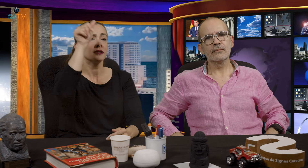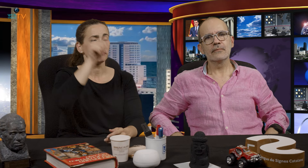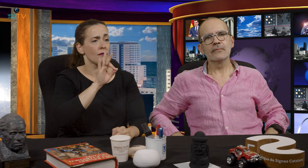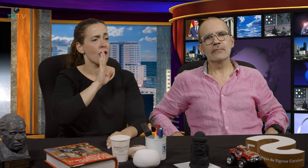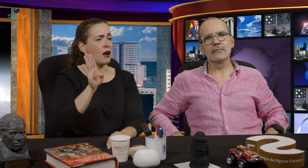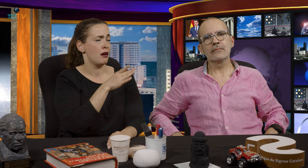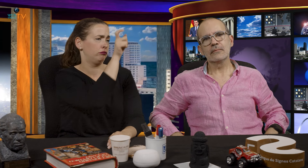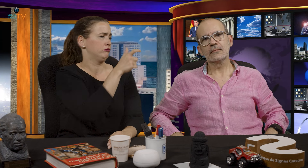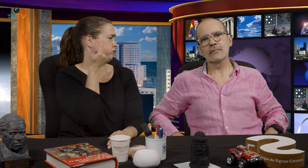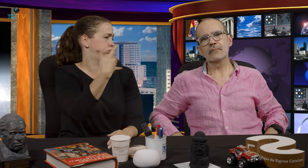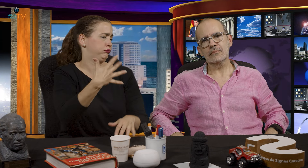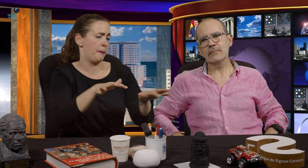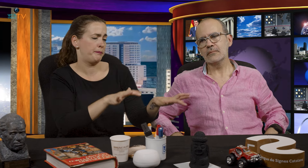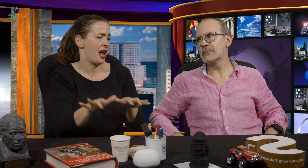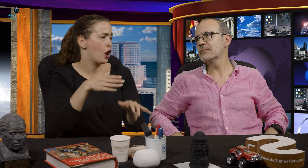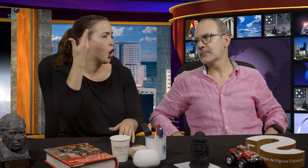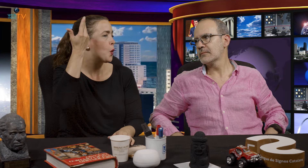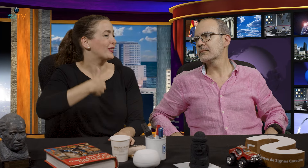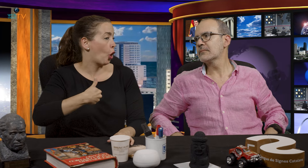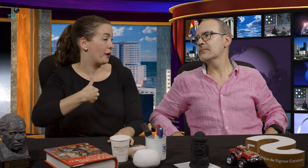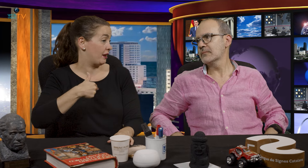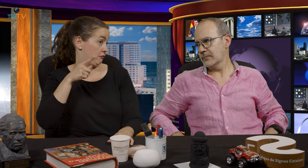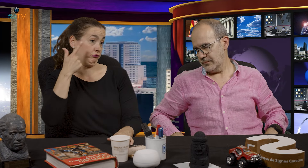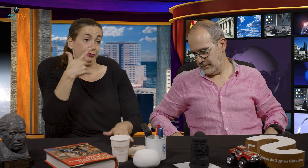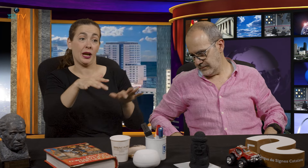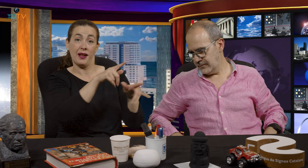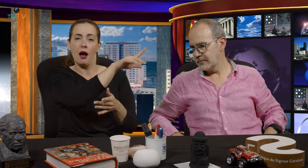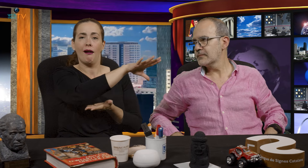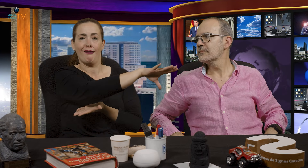y la música fue compuesta por el famoso pianista Beethoven.